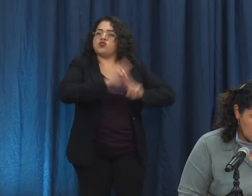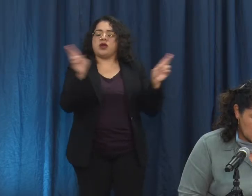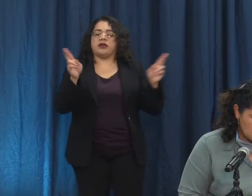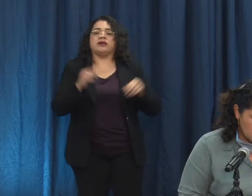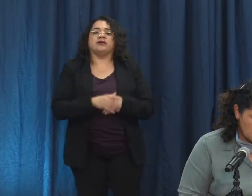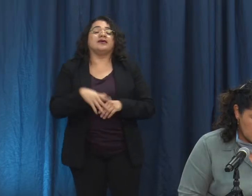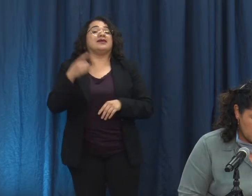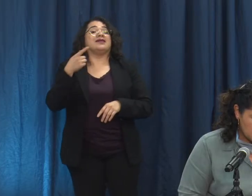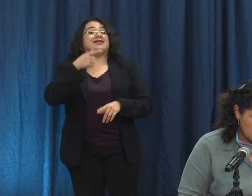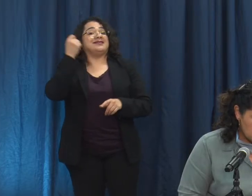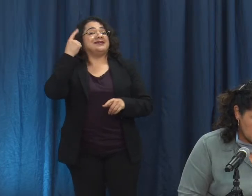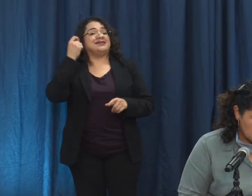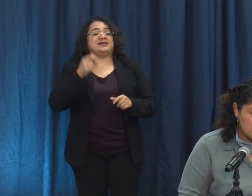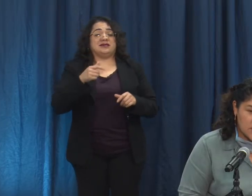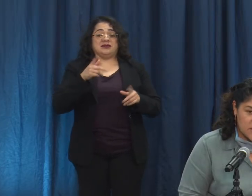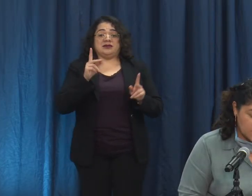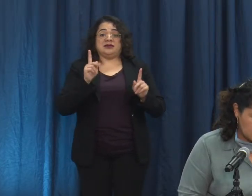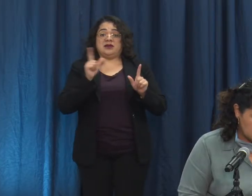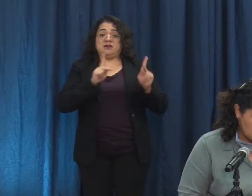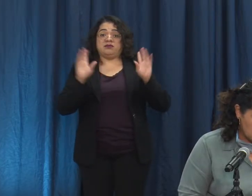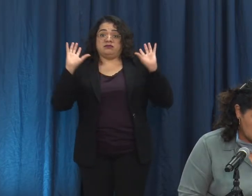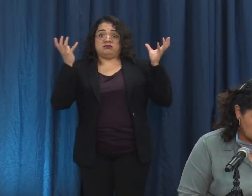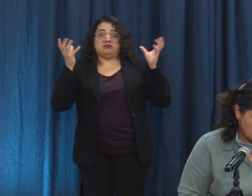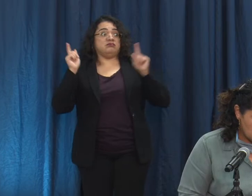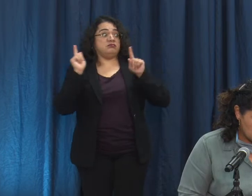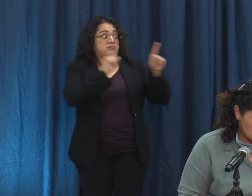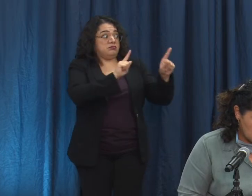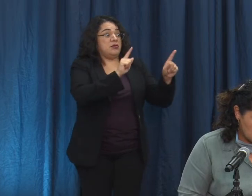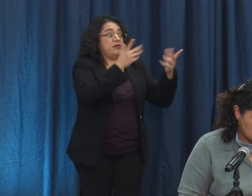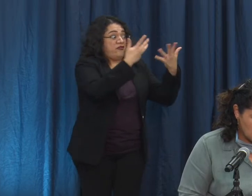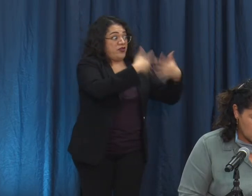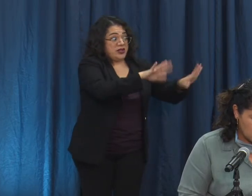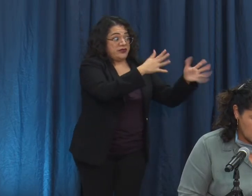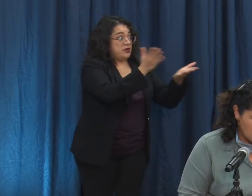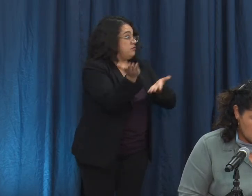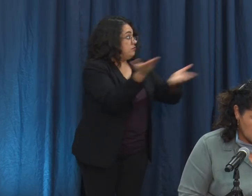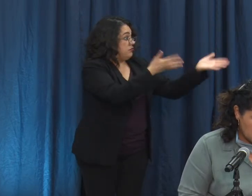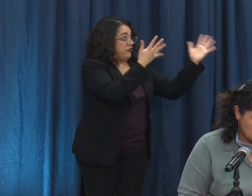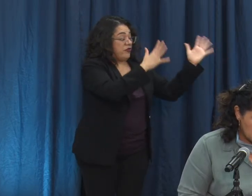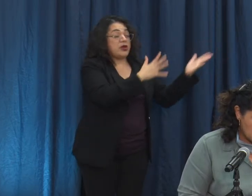so mitra prose edda mentos day des infección de todos los todo lo que hacen